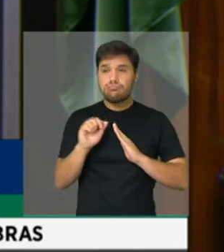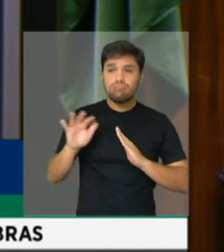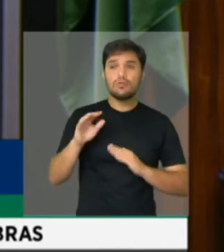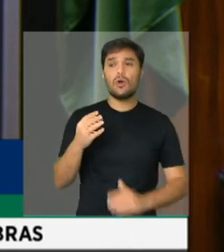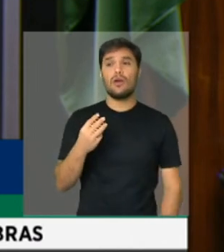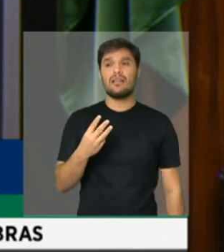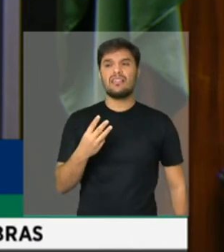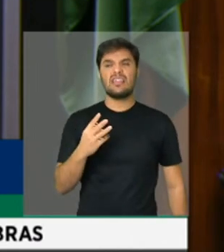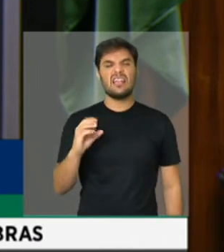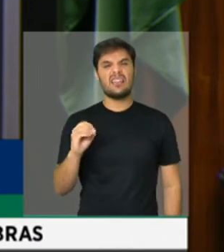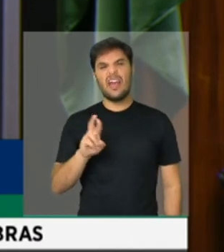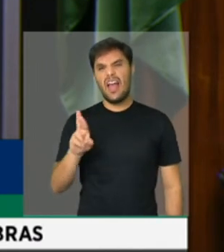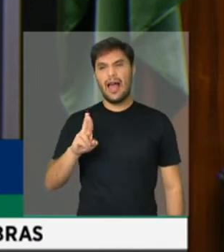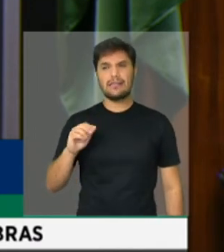LIVRE, EM QUASE 900 REAIS O